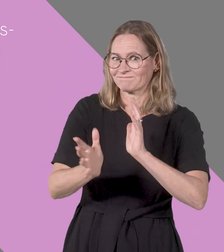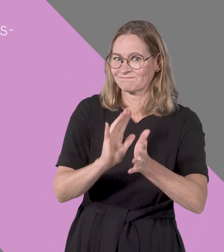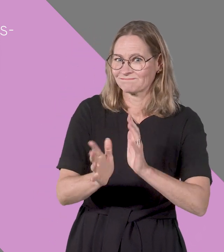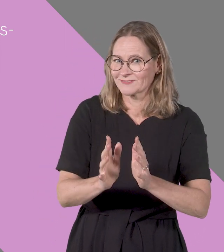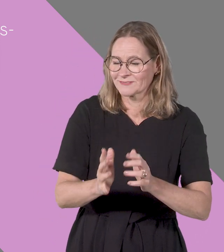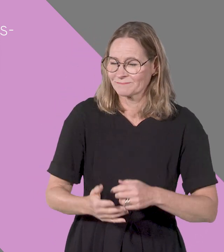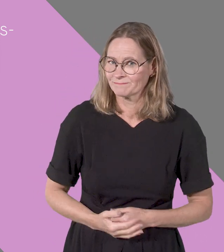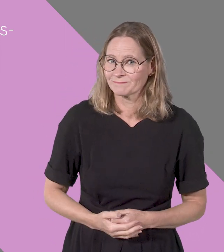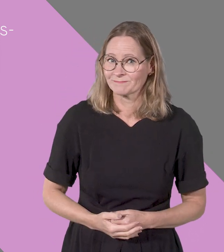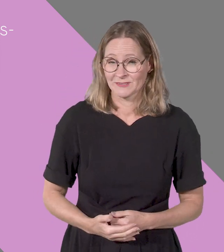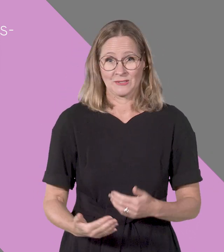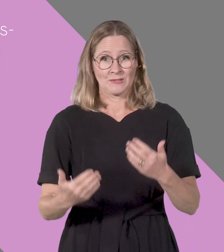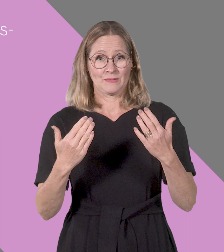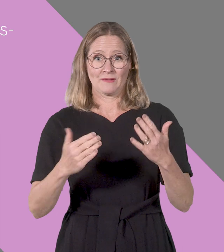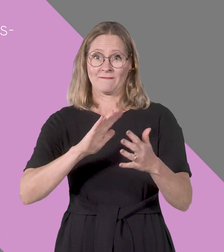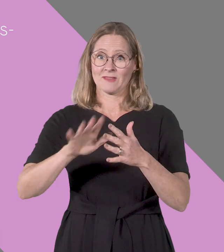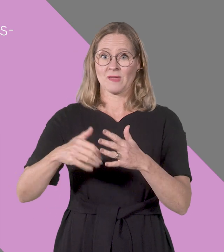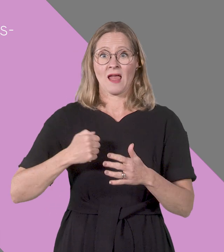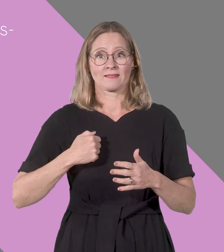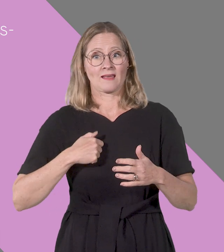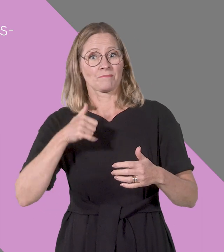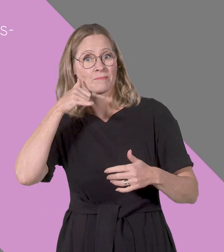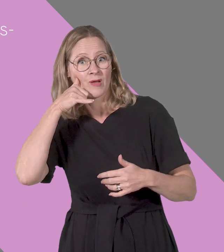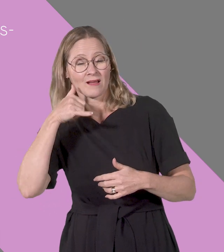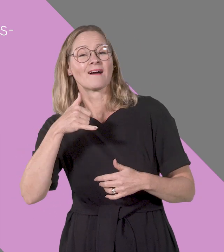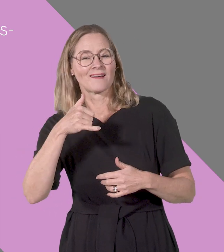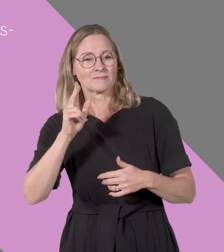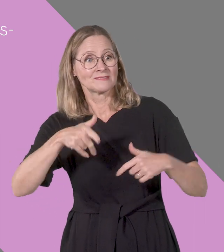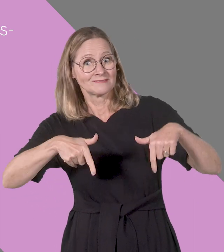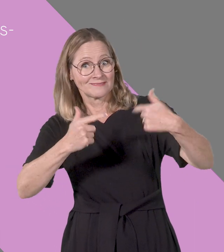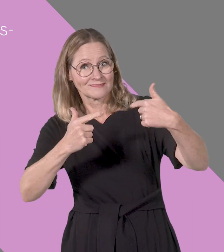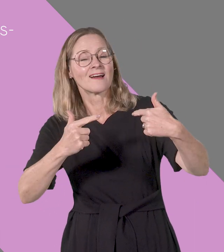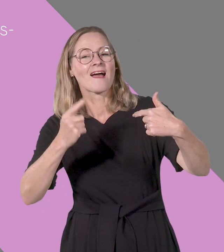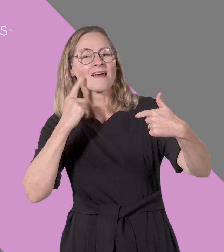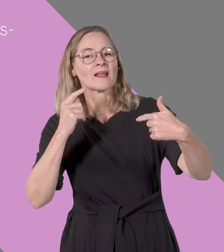joka osaa viittoa. Nyt viittomakielinen hätäpuhelu eli videokuvayhteys menee -